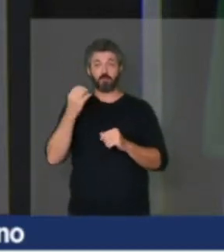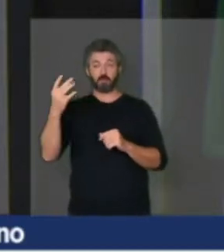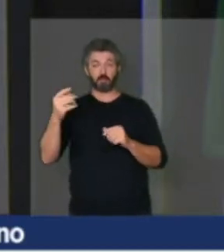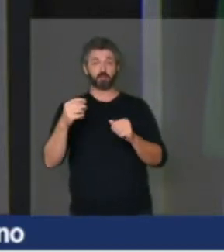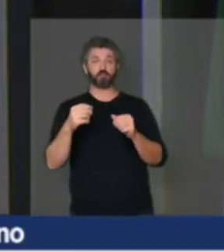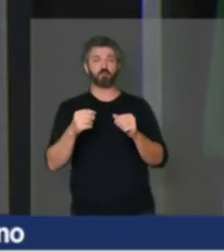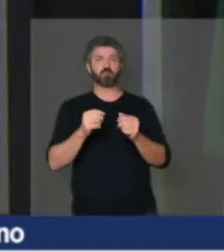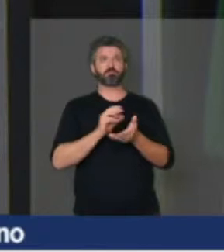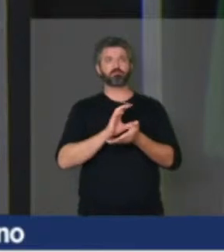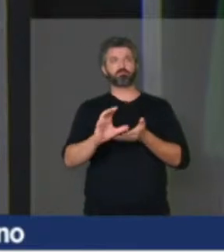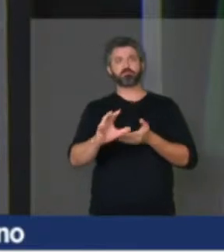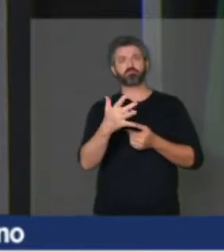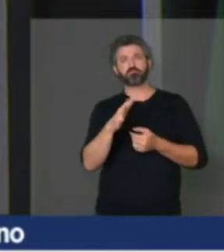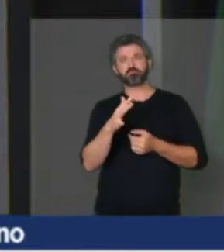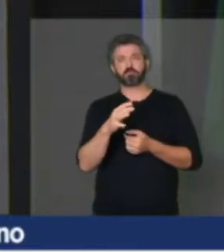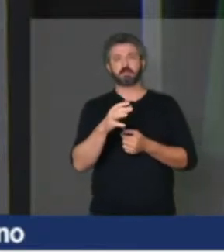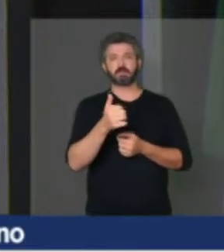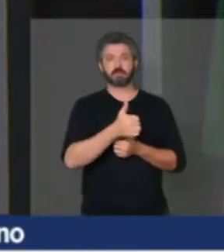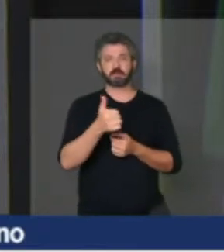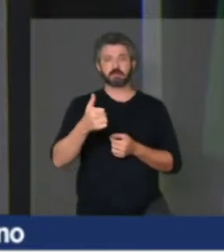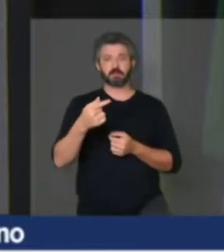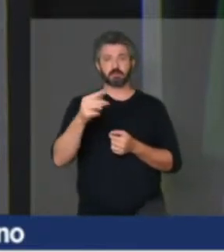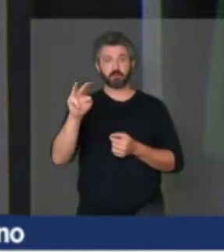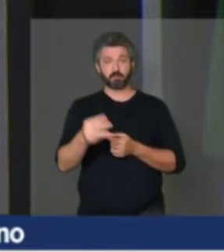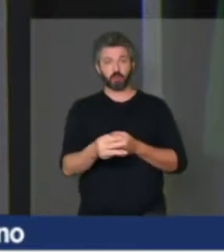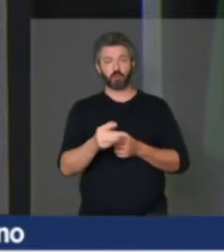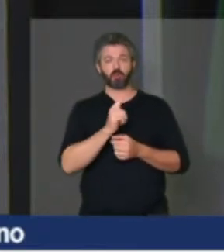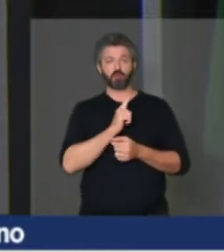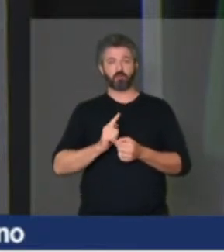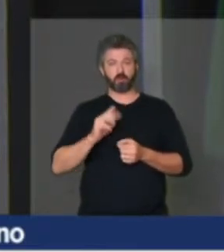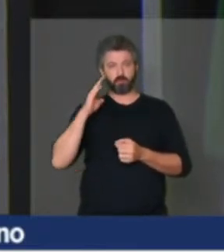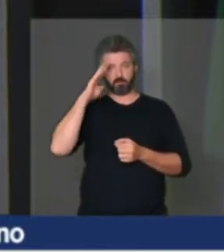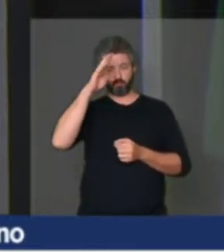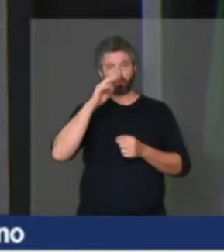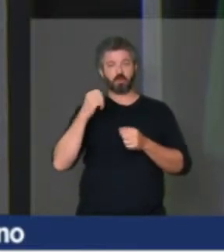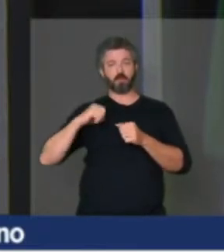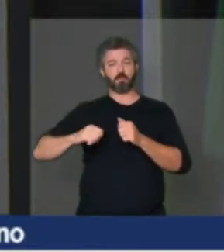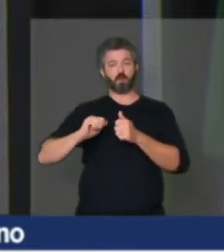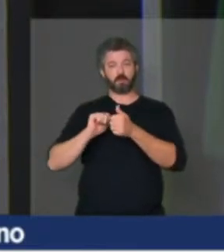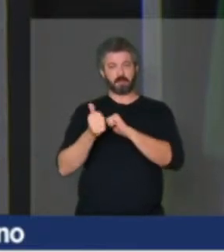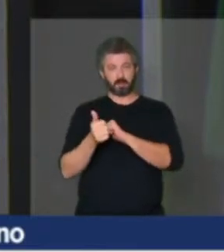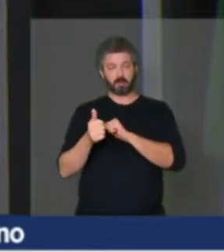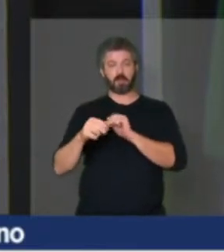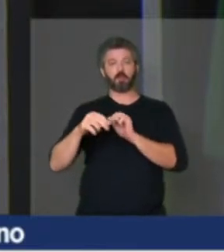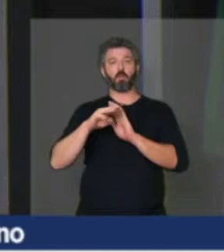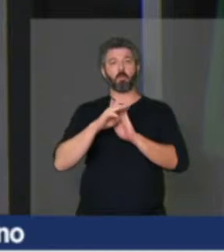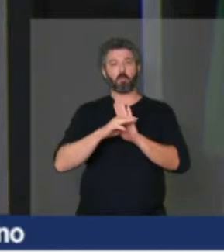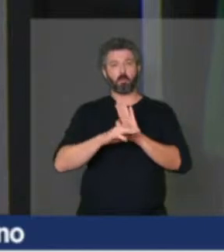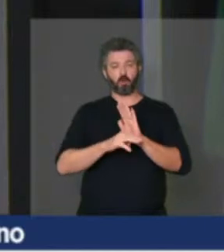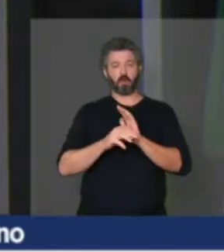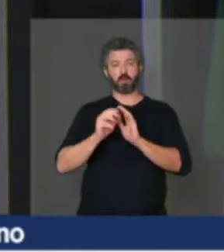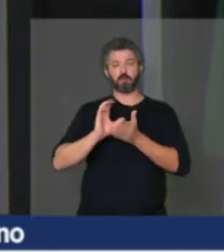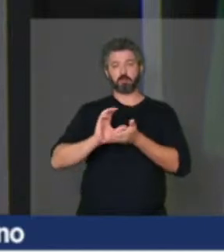BOLSONARO VIA BOLSA-ATLETA PROGRAMA DE PATROCÍNIO INDIVIDUAL, O BRASIL COMPETIU EM TÓQUIO COM A SUA MAIOR DENEGAÇÃO DE JOGOS PARALÍMPICOS NO EXTERIOR